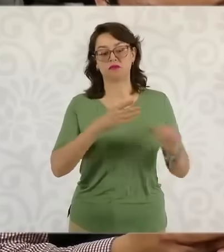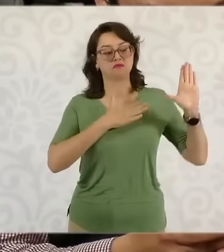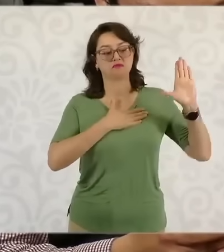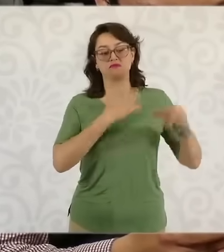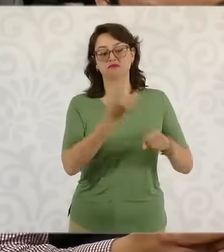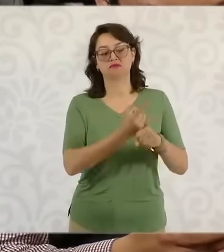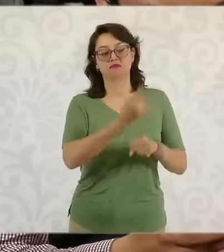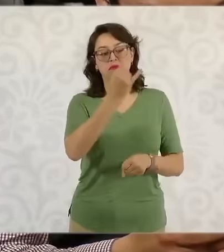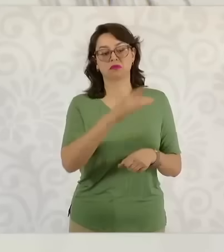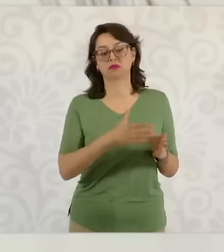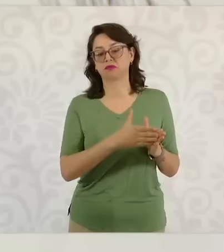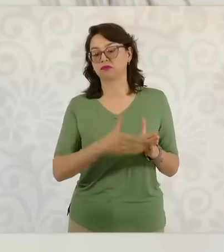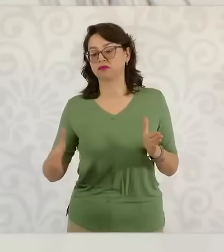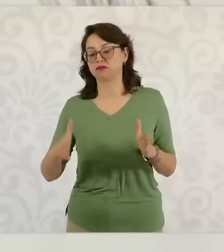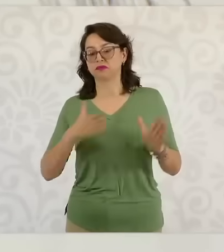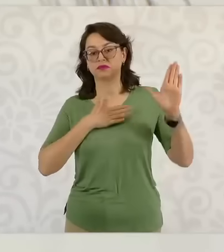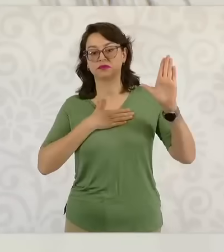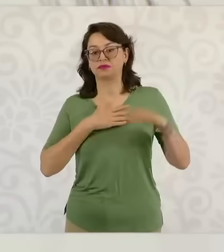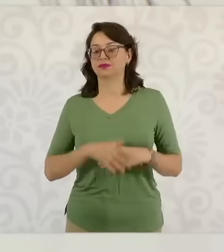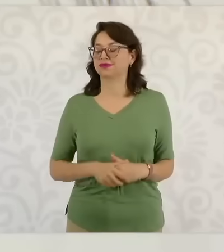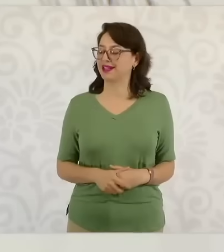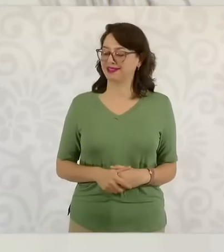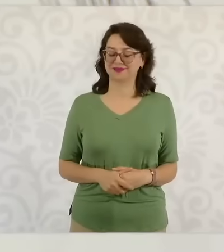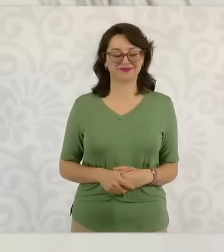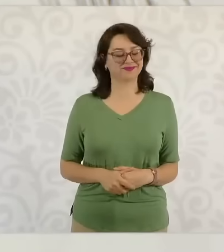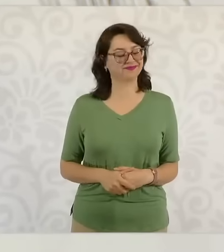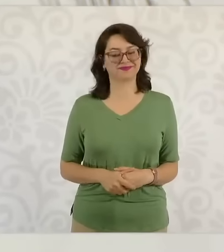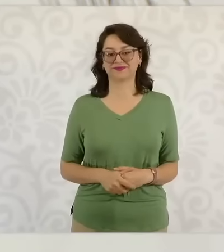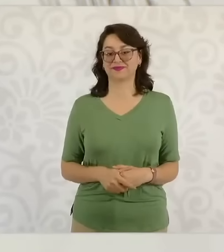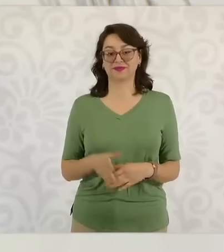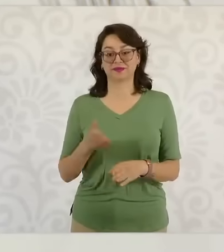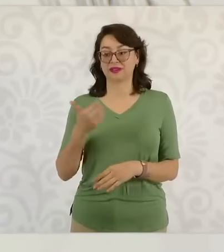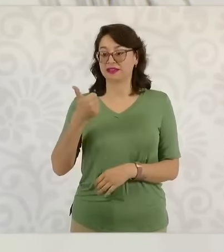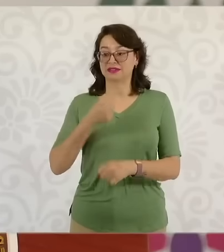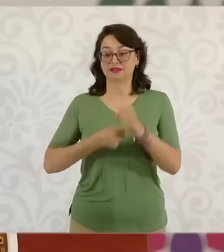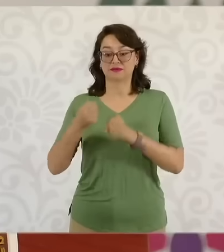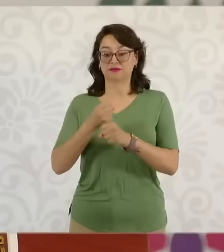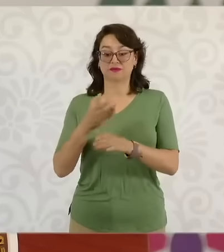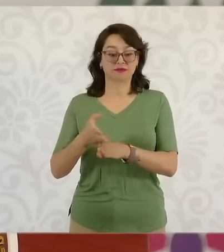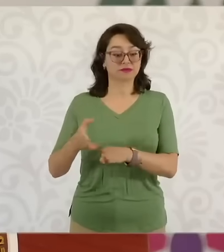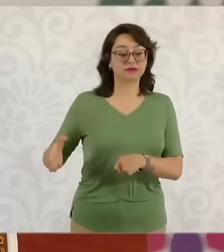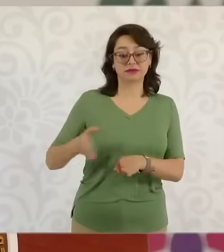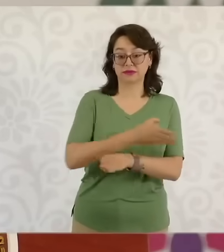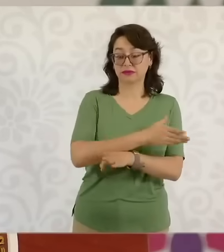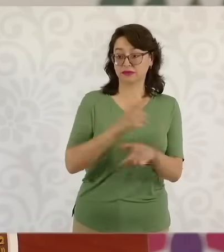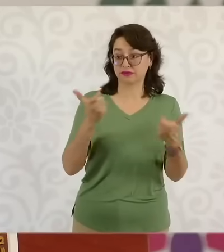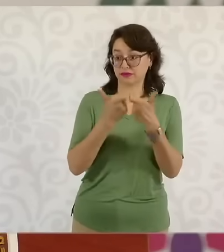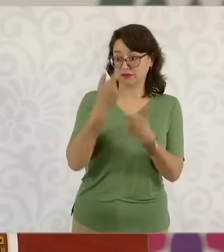la sente en aquel momento no existía el Fondo de Pensiones para el Bienestar hoy existe y el